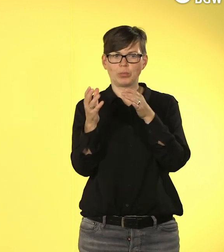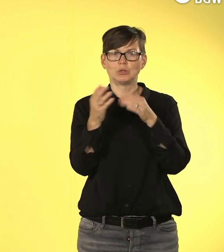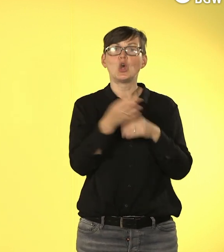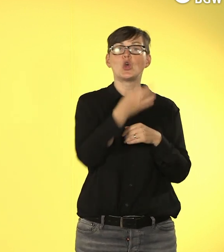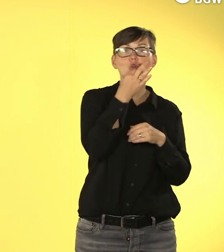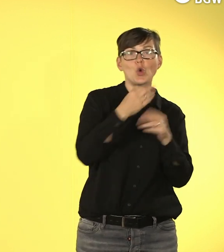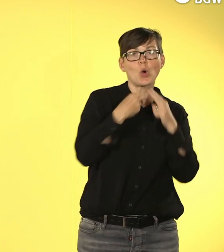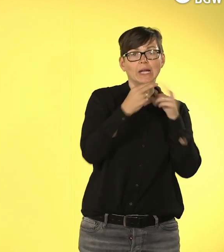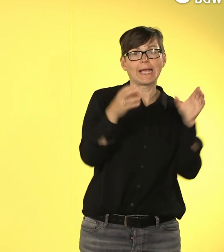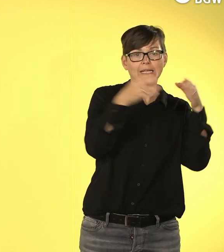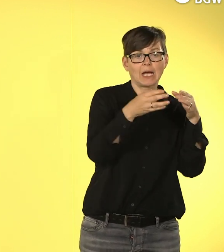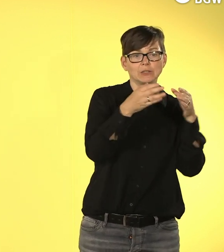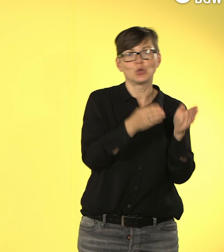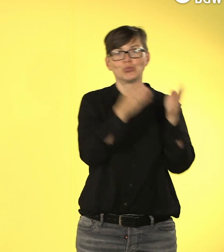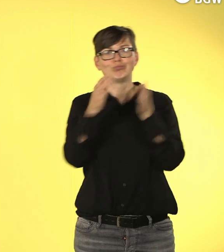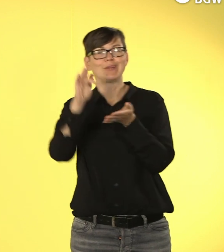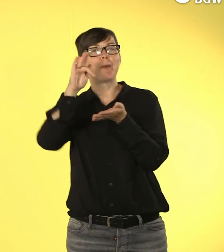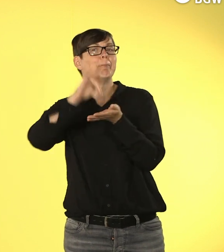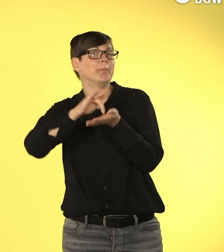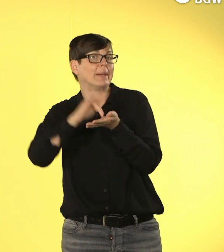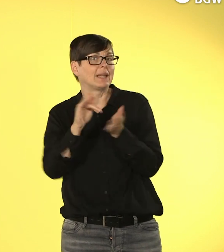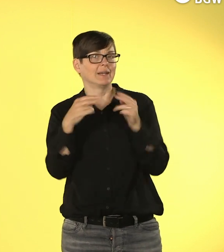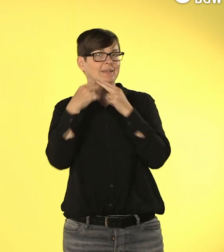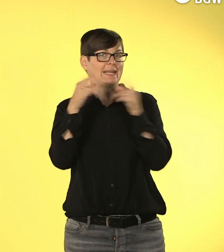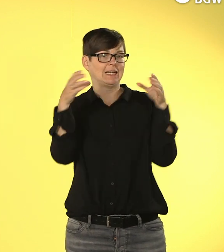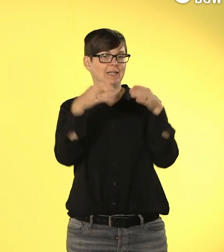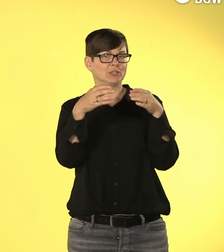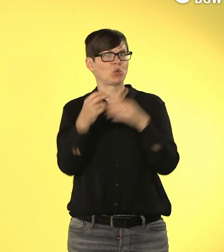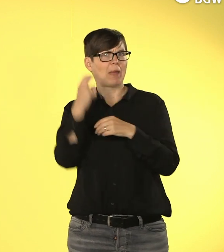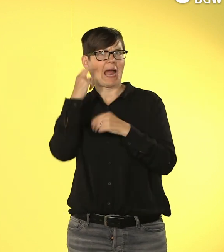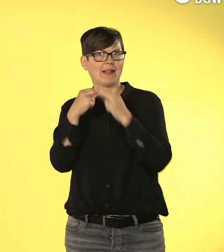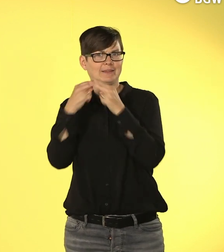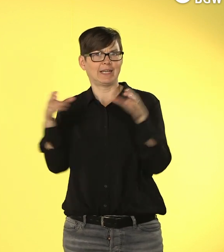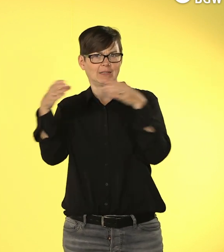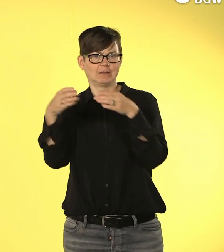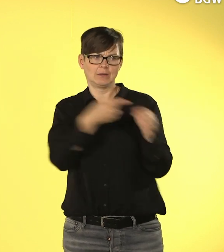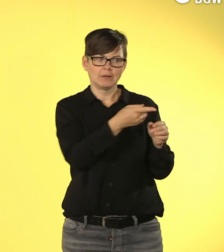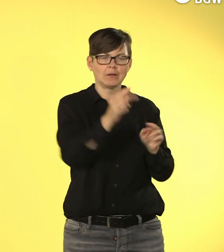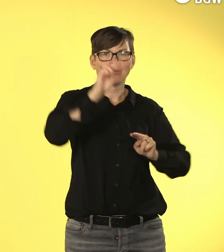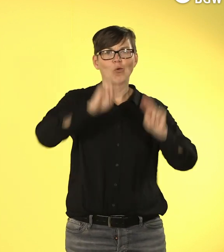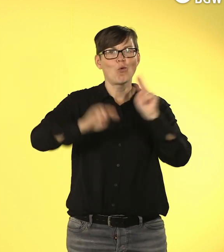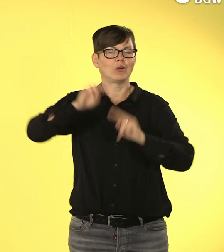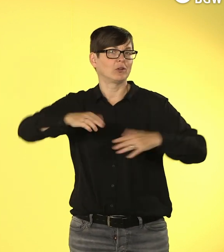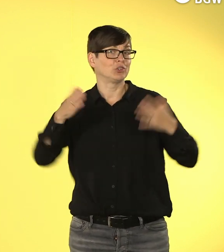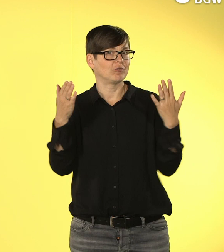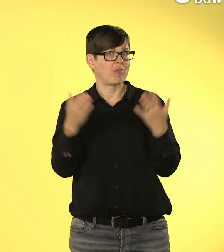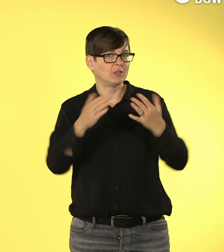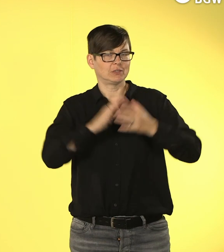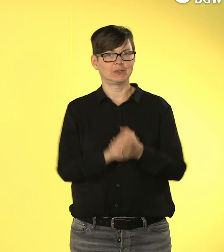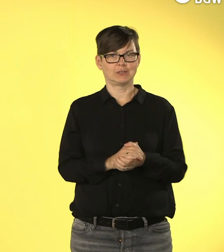Was unterscheidet die voneinander? Die Vertreter dieser drei Mitarbeiter-Generationen